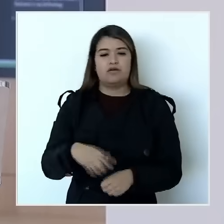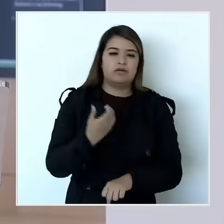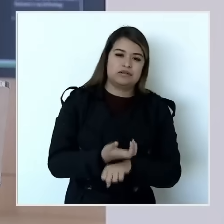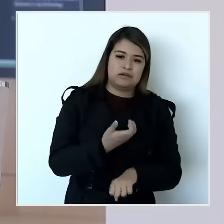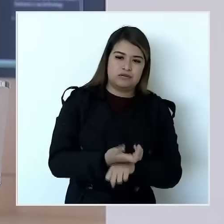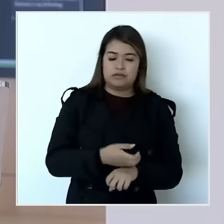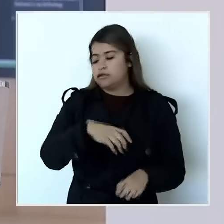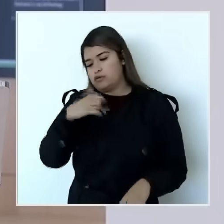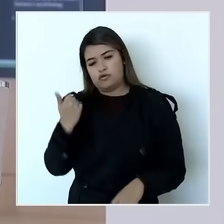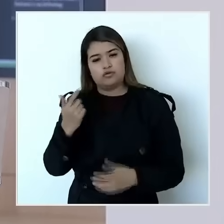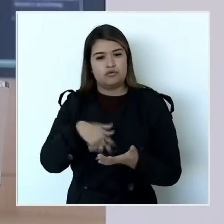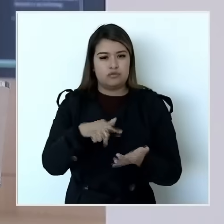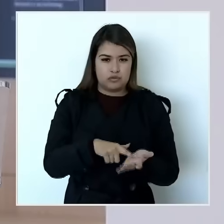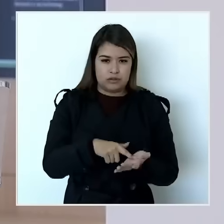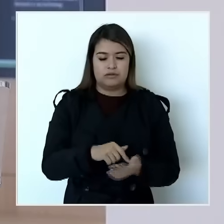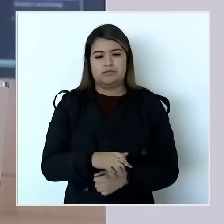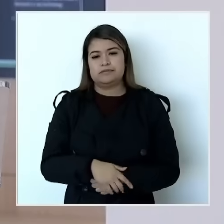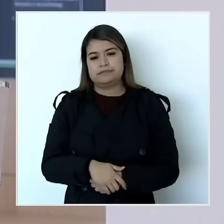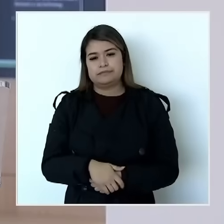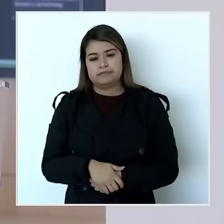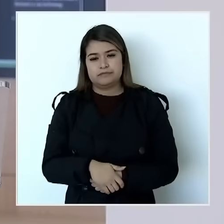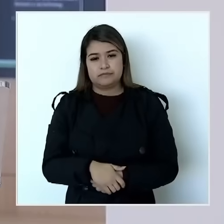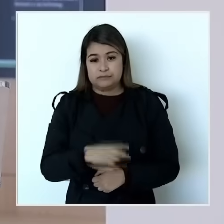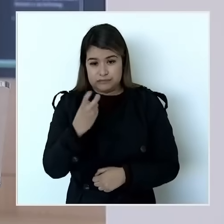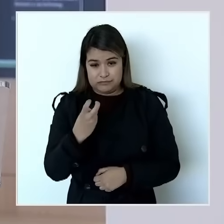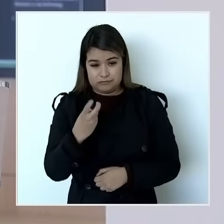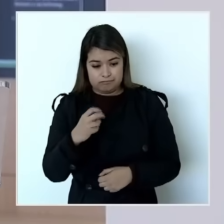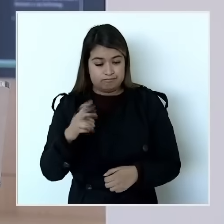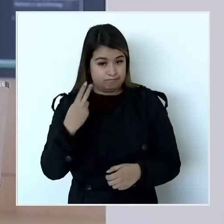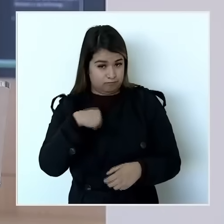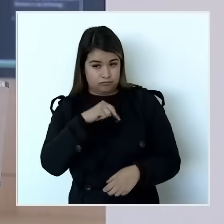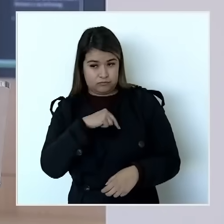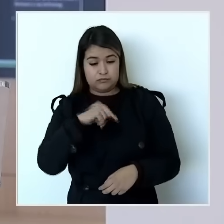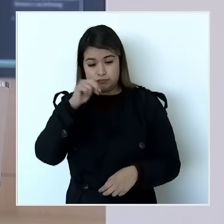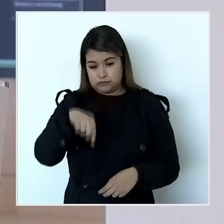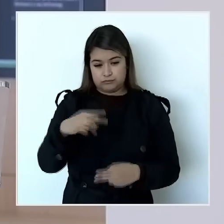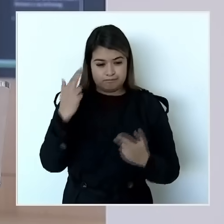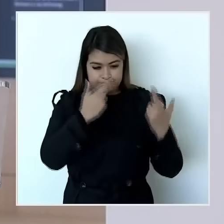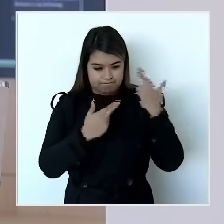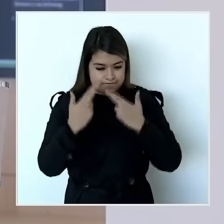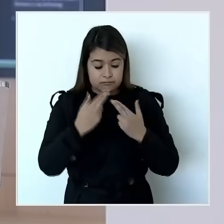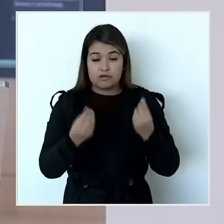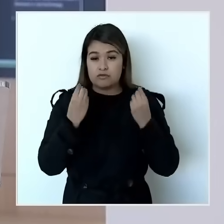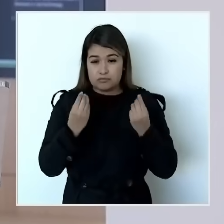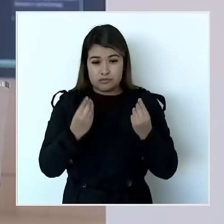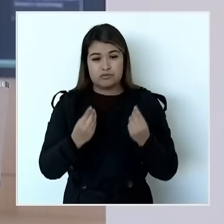€ Sin duda, con estos resultados evitamos que miles de armas llegaran a manos de la